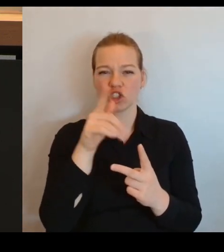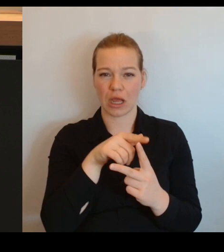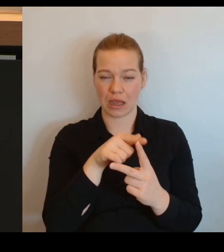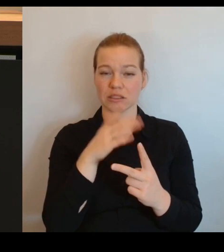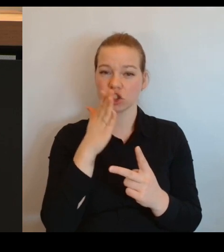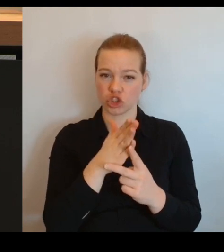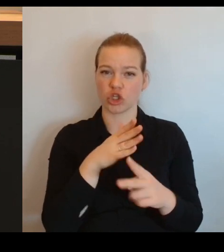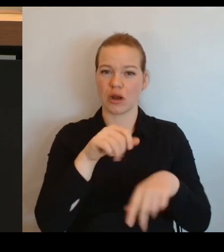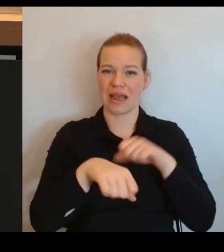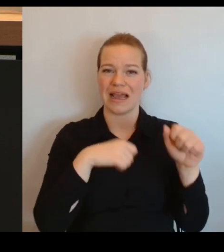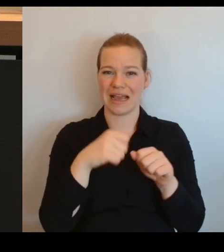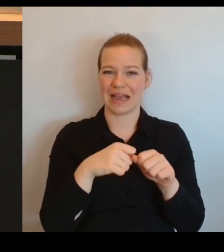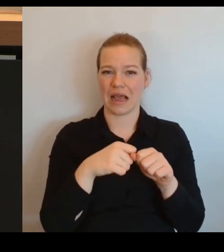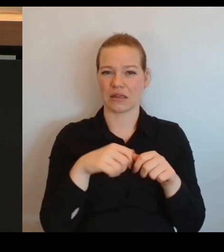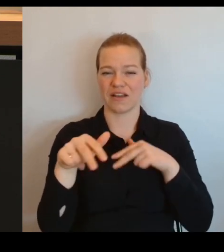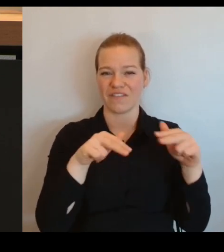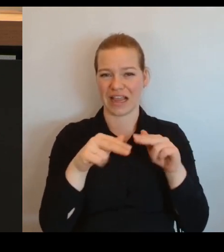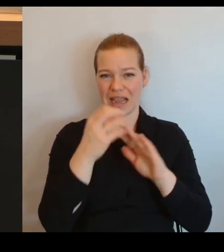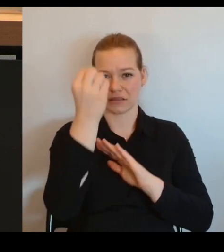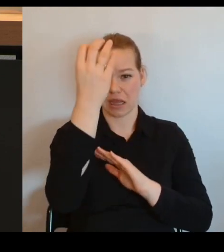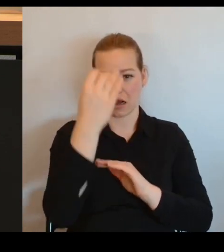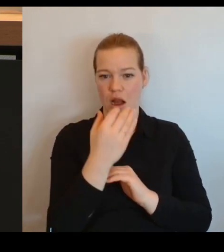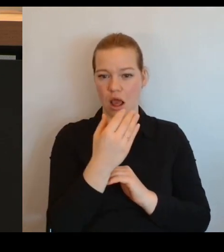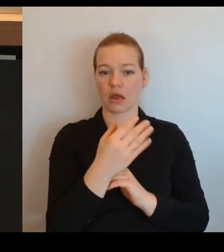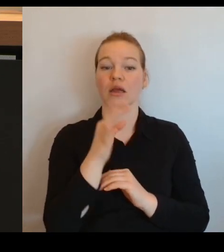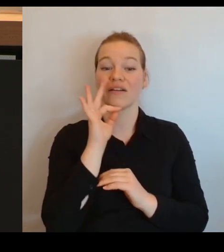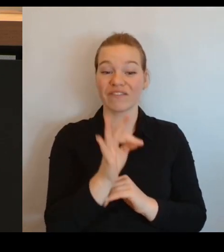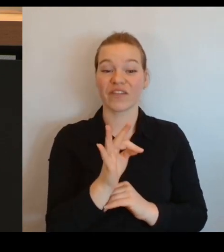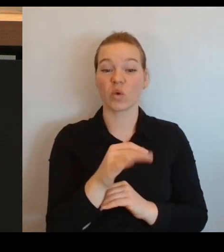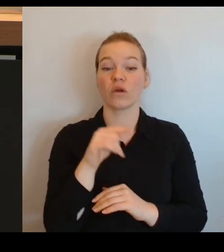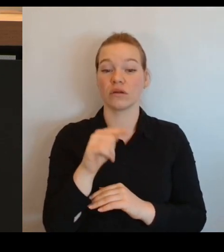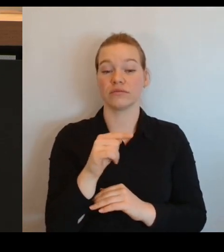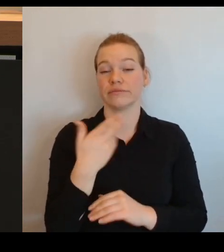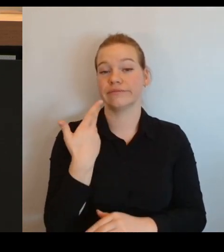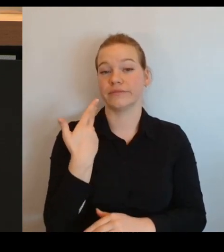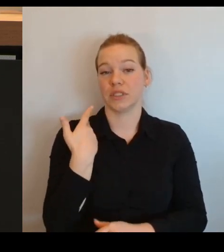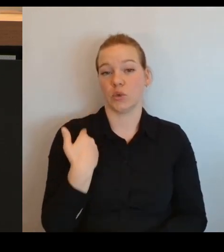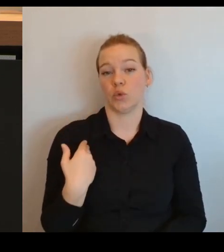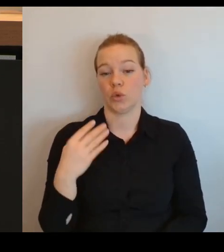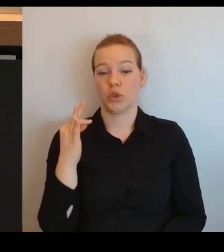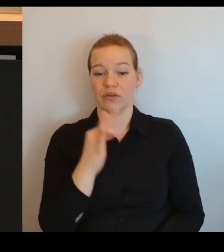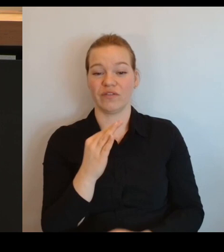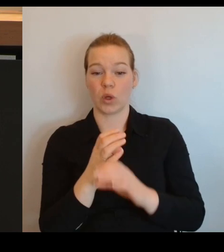Weil die Voraussetzungen für den Bus Sonderfahrstreifen nicht erfüllt waren. Und zum Bahnhofsvorplatz S Bahnhof Schöneweide. Wenn Sie sich